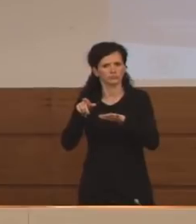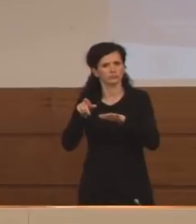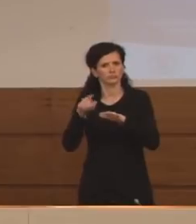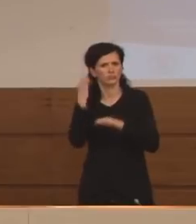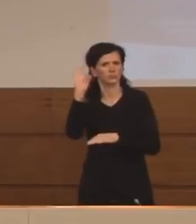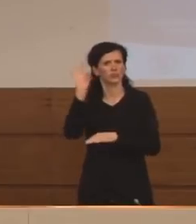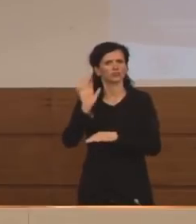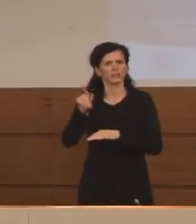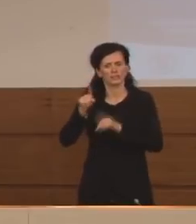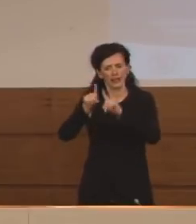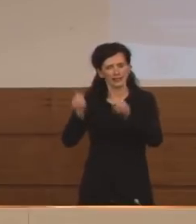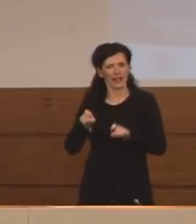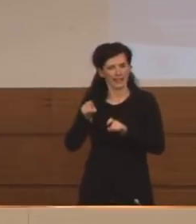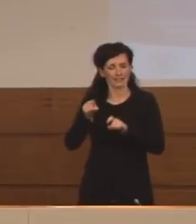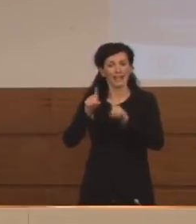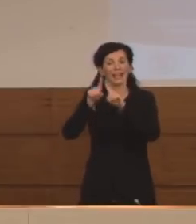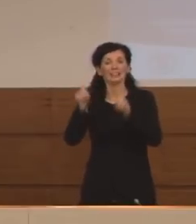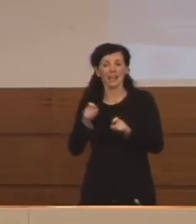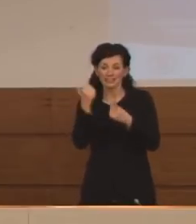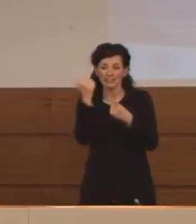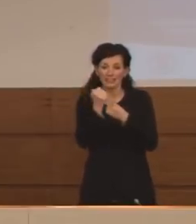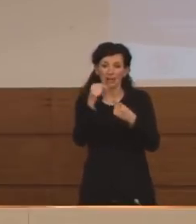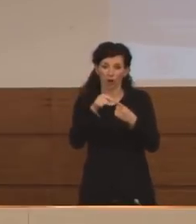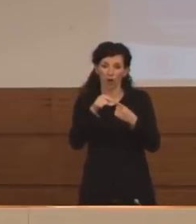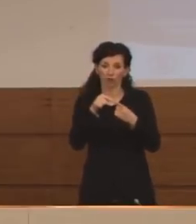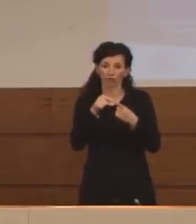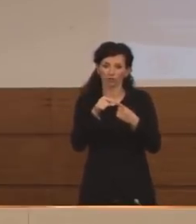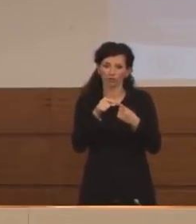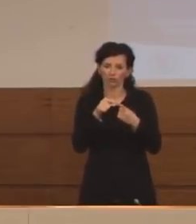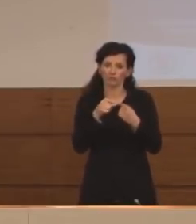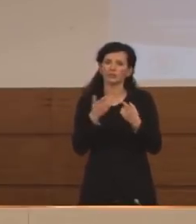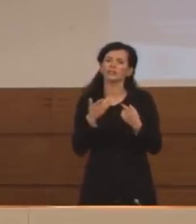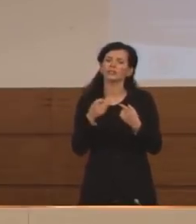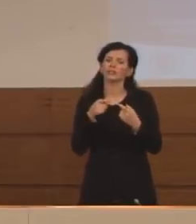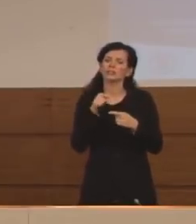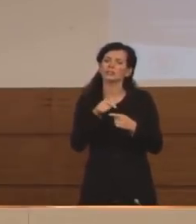Sui test sierologici bisogna dire che i testi sierologici non servono a fare diagnosi.